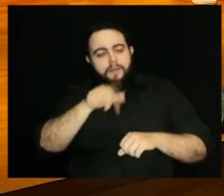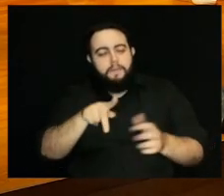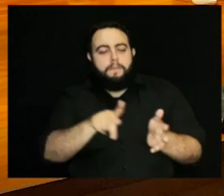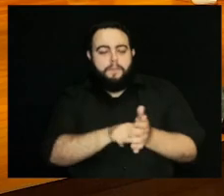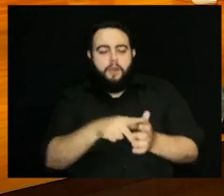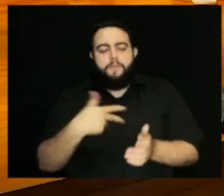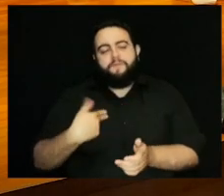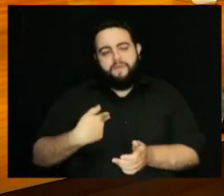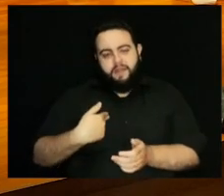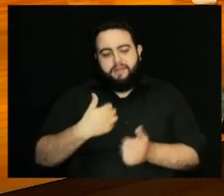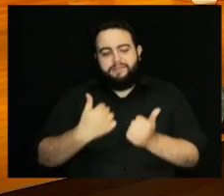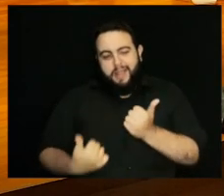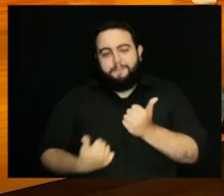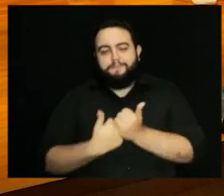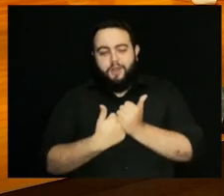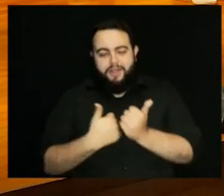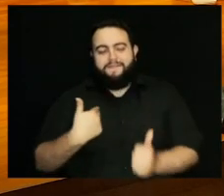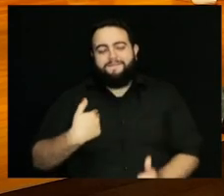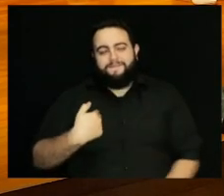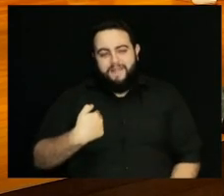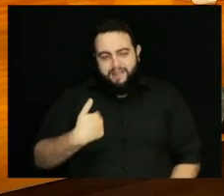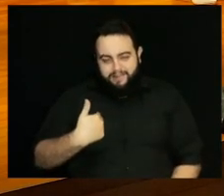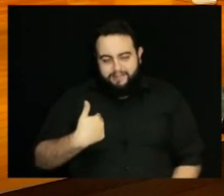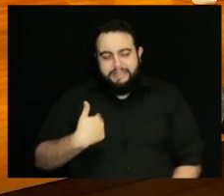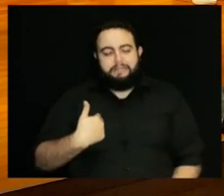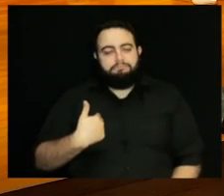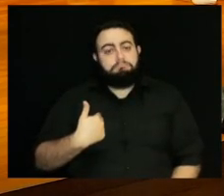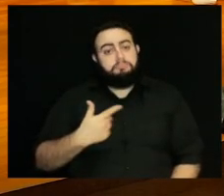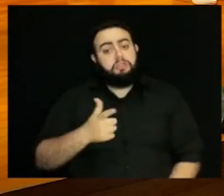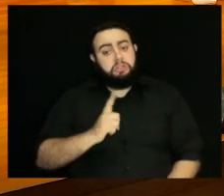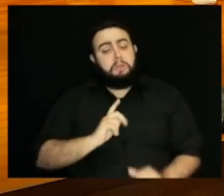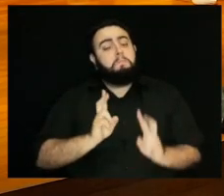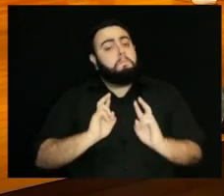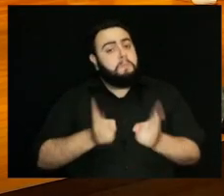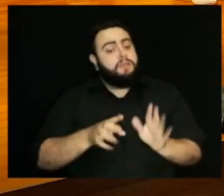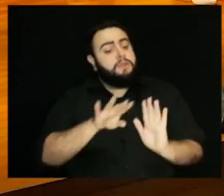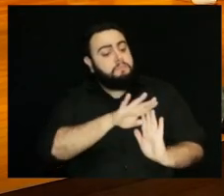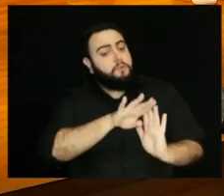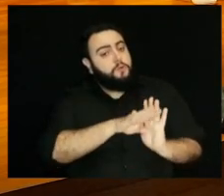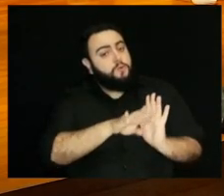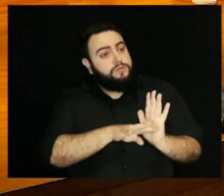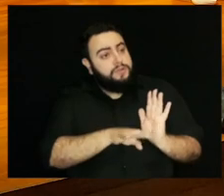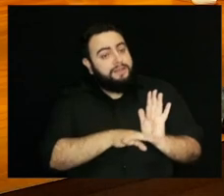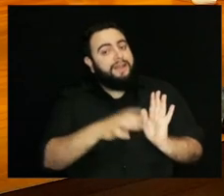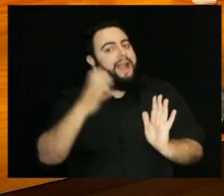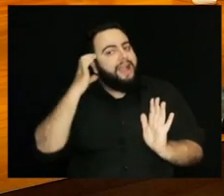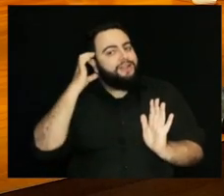apoiando o governo Vargas e que tocavam as mesmas músicas que tocava na Rádio Nacional. Só